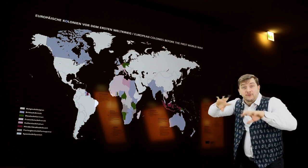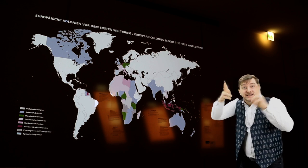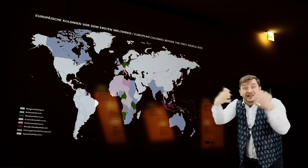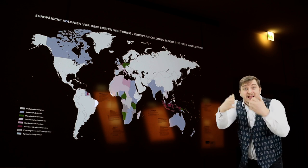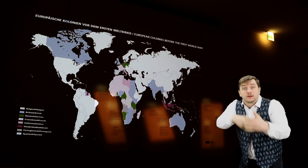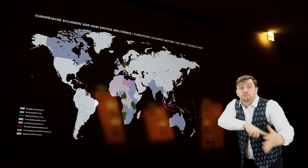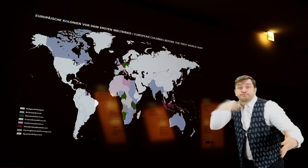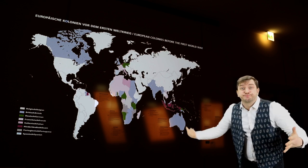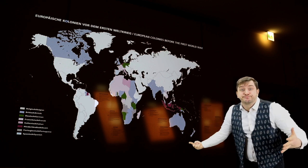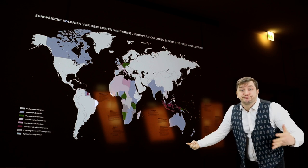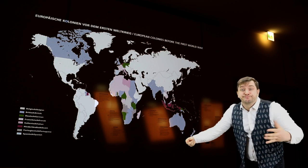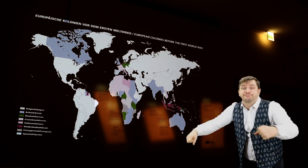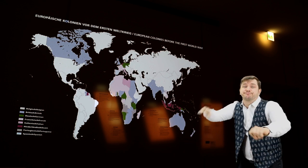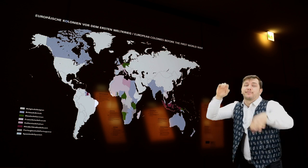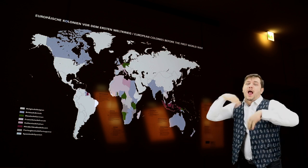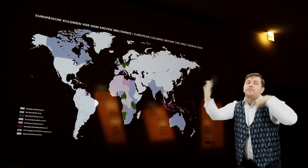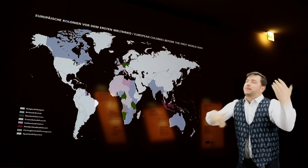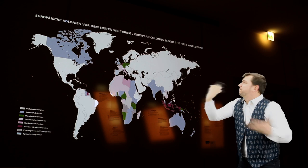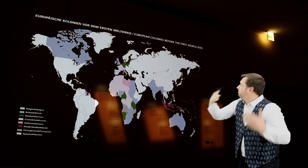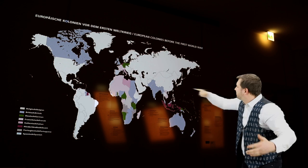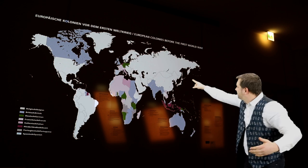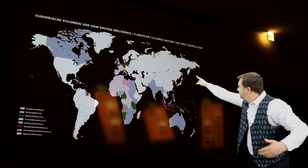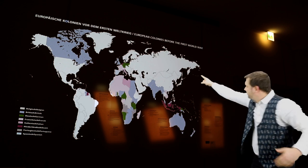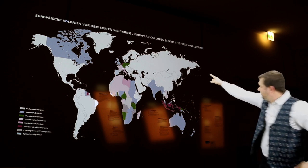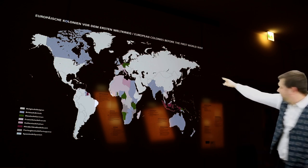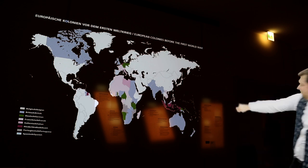Mit dem Ende des Ersten Weltkrieges musste Deutschland diese Kolonien abgeben. Seht selbst!